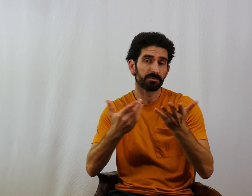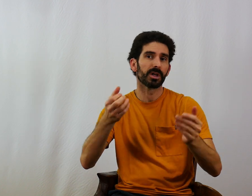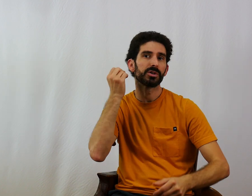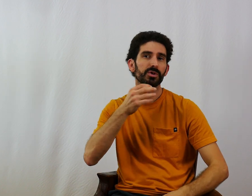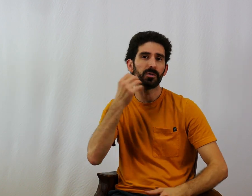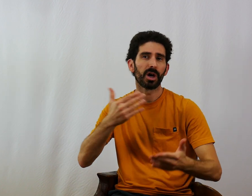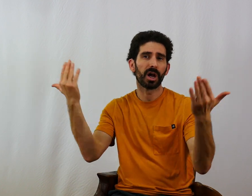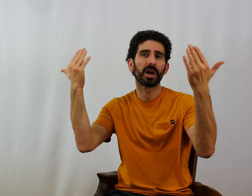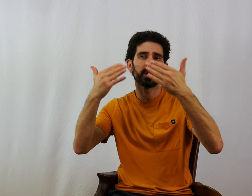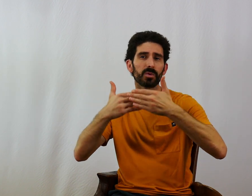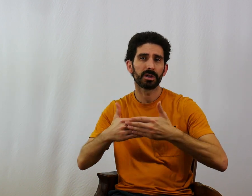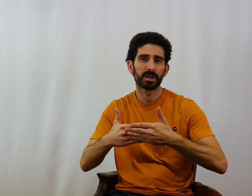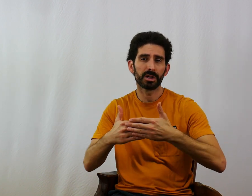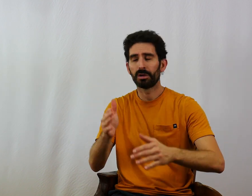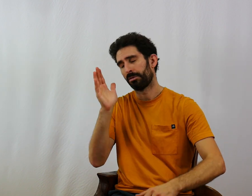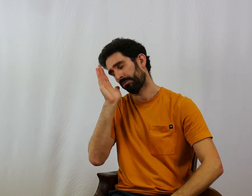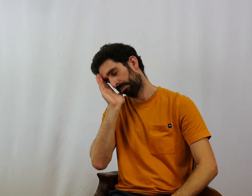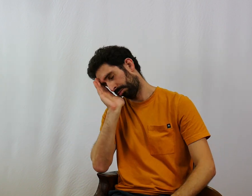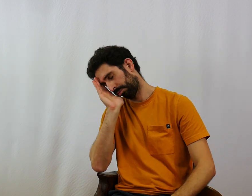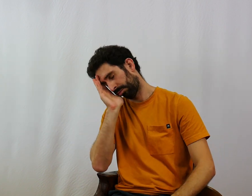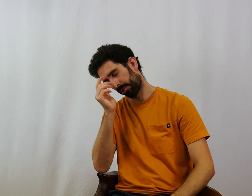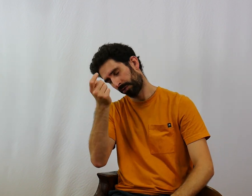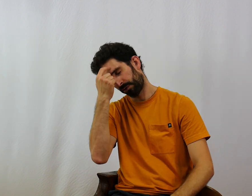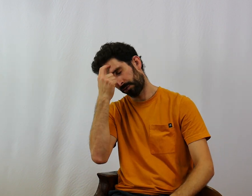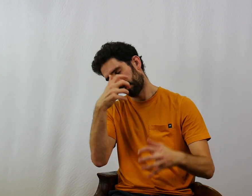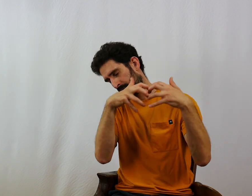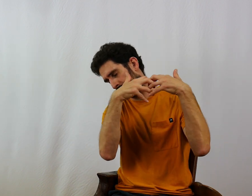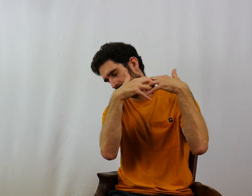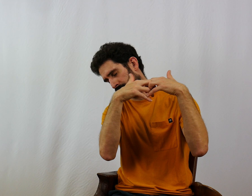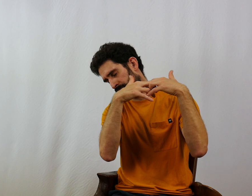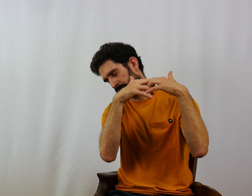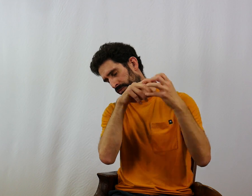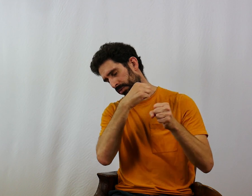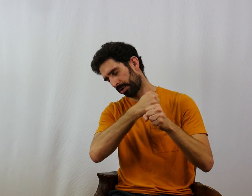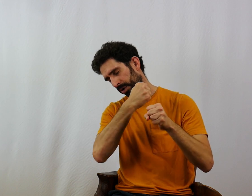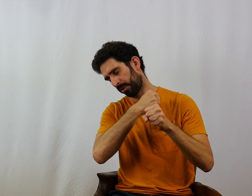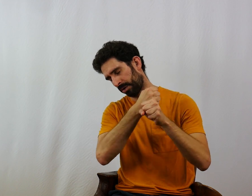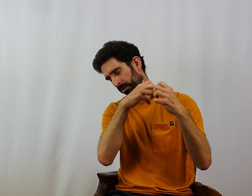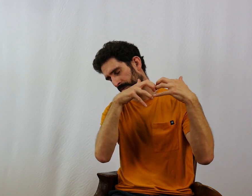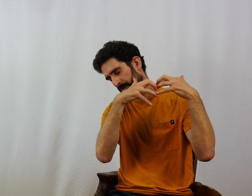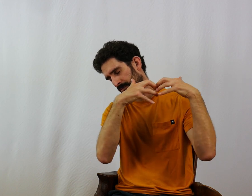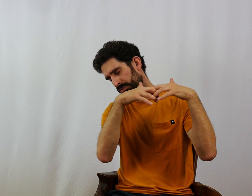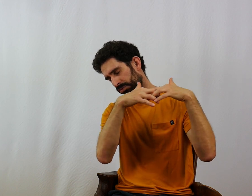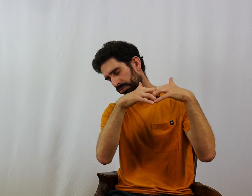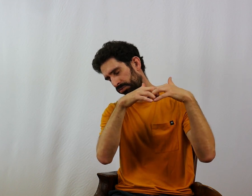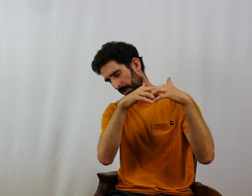Souvent, pendant la nuit, quand on dort, le cerveau travaille.